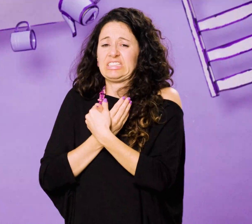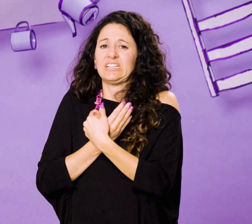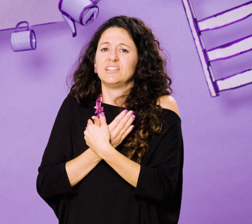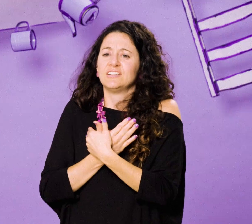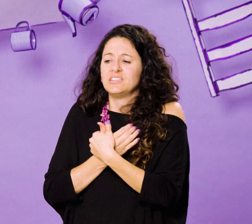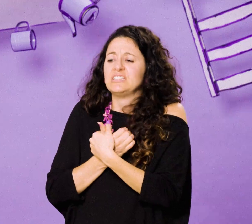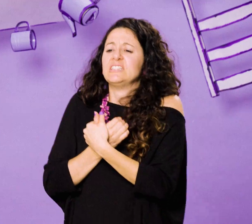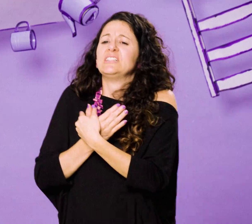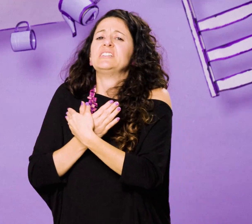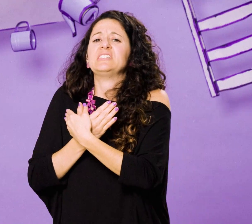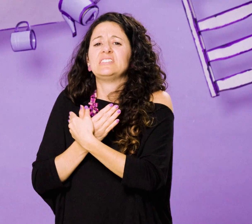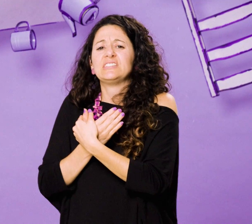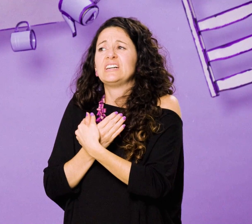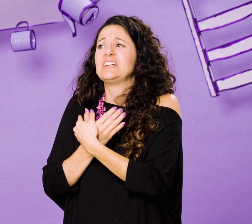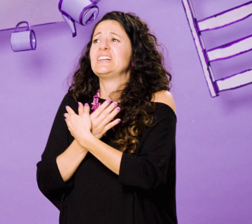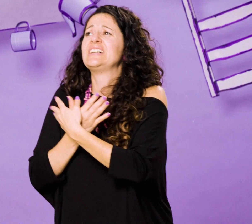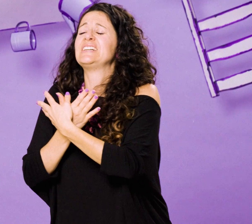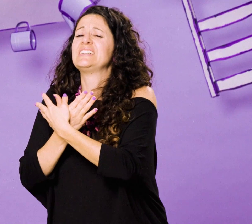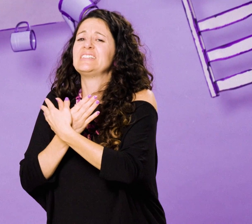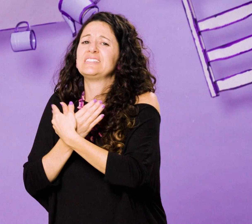Dans une belle grande maison